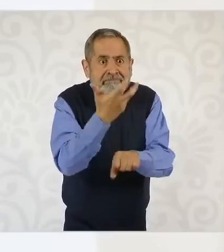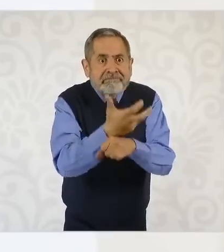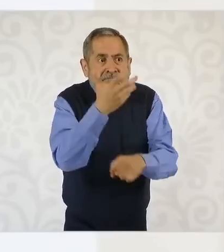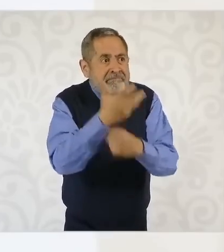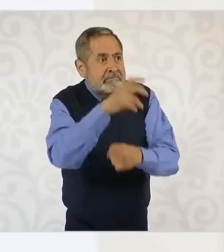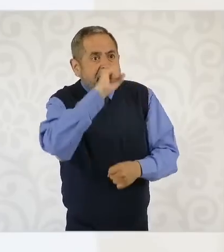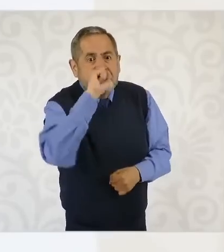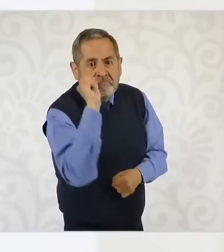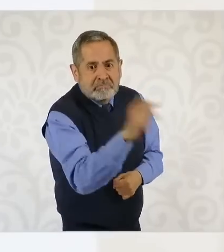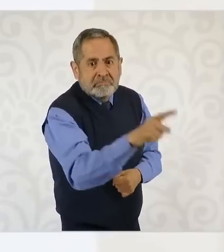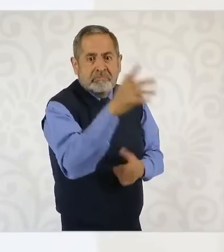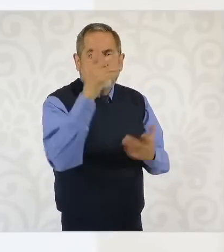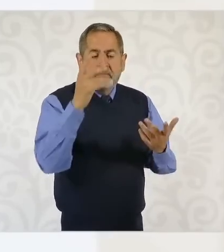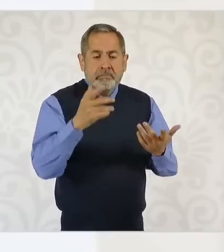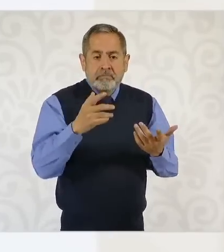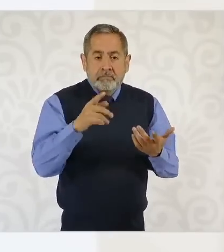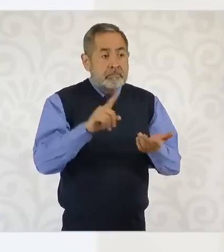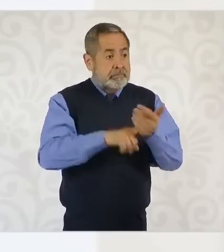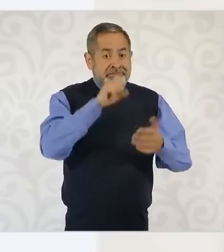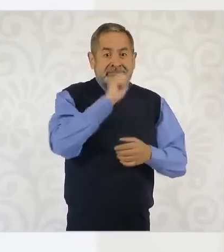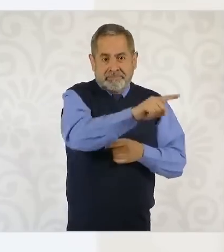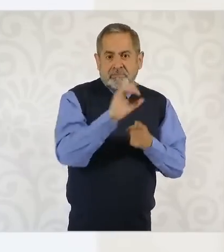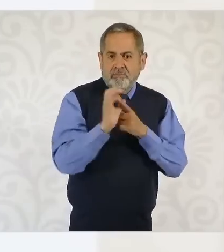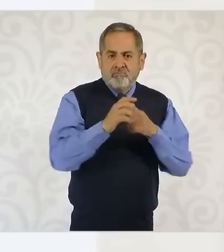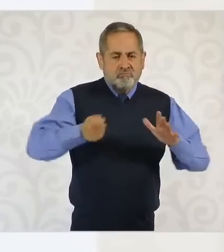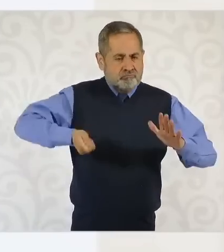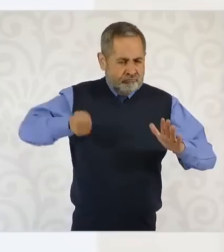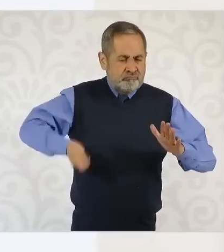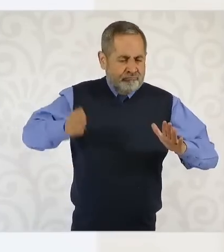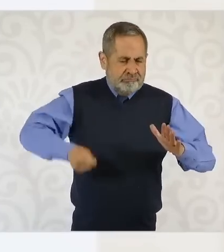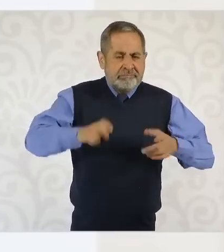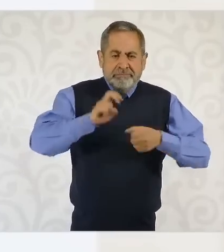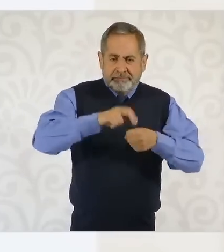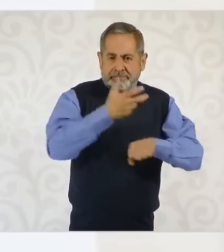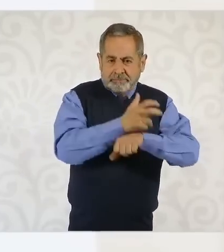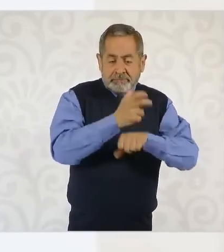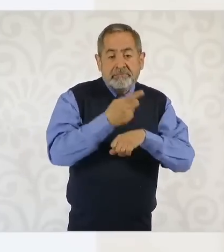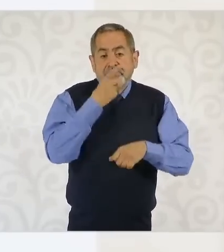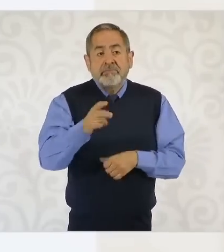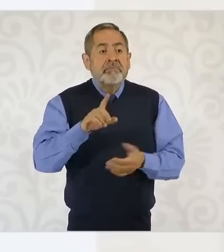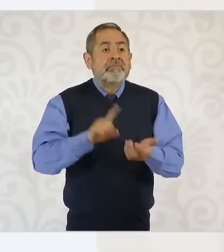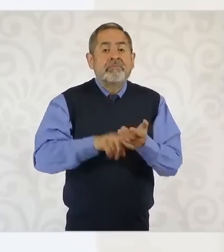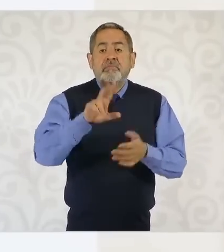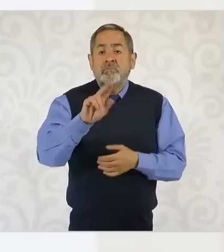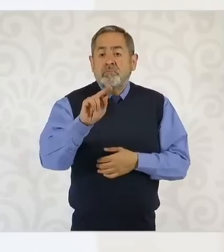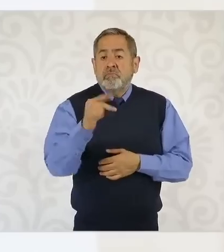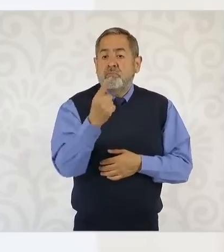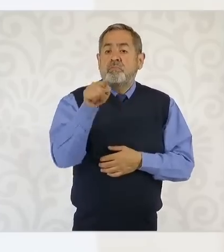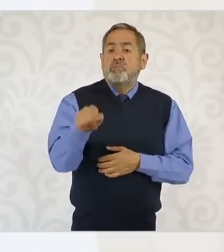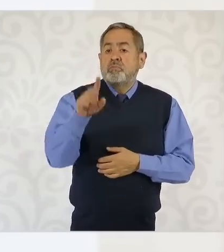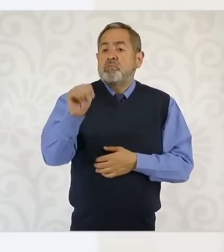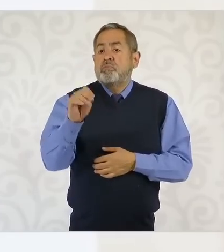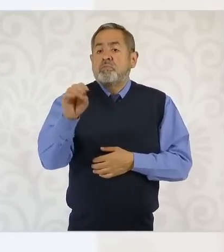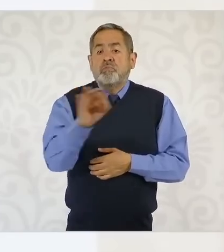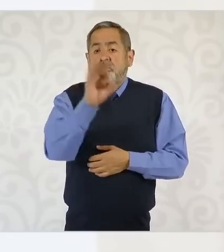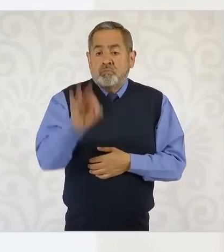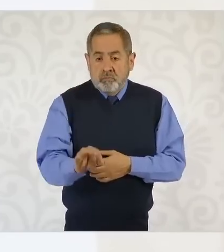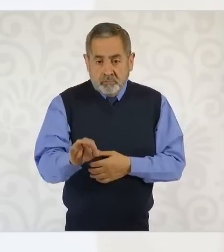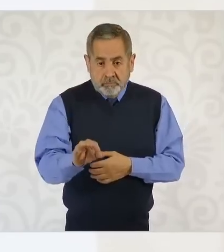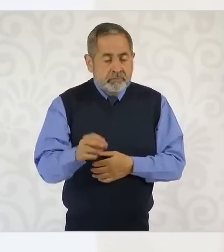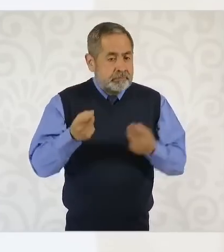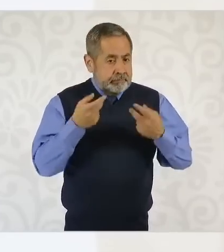la comisión de sentencias de los Estados Unidos informa que el 81.9 de los procesados por tráfico